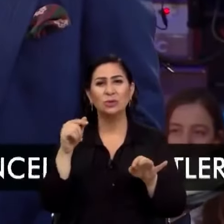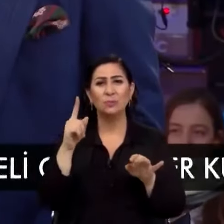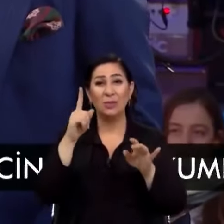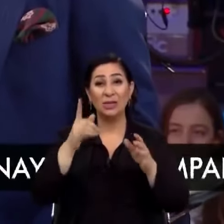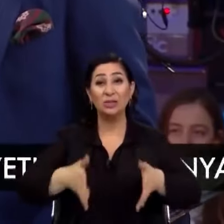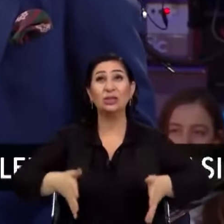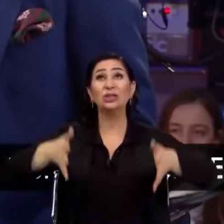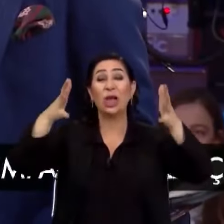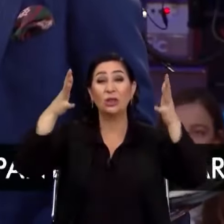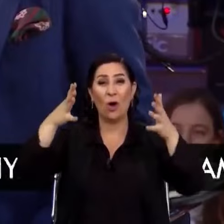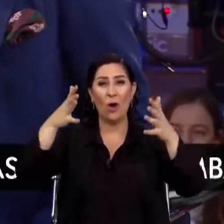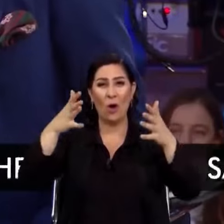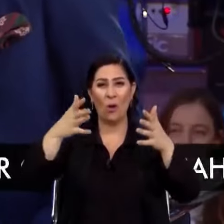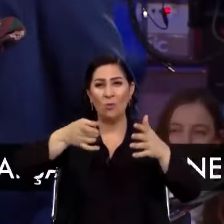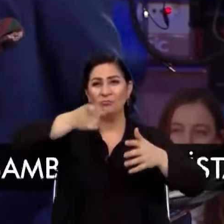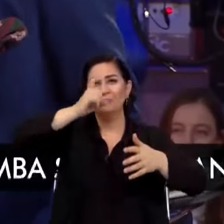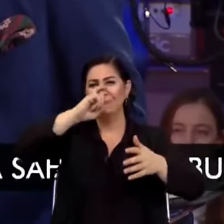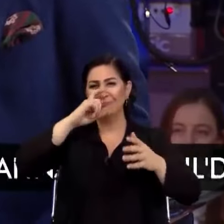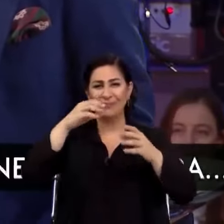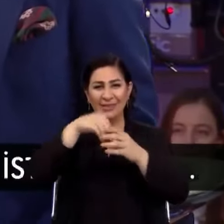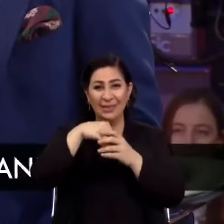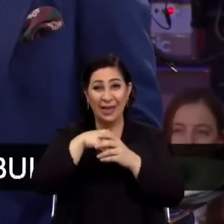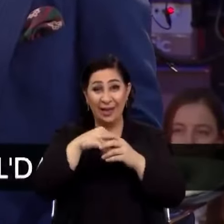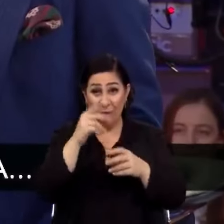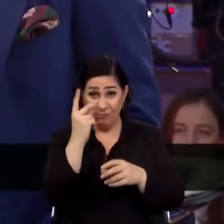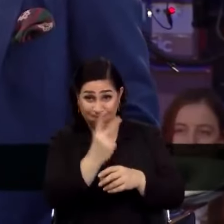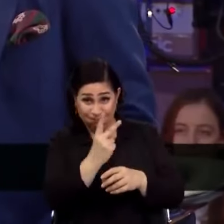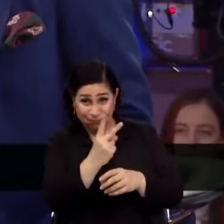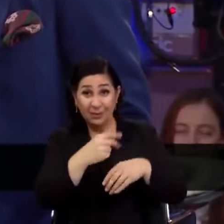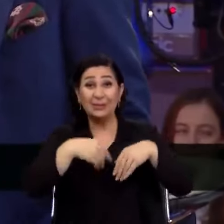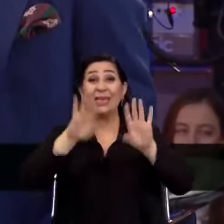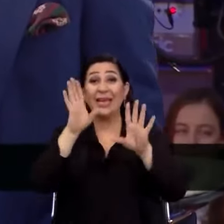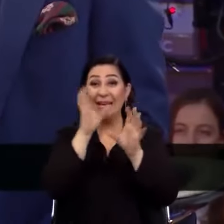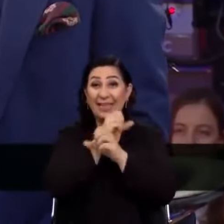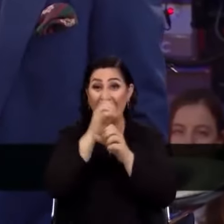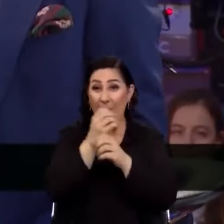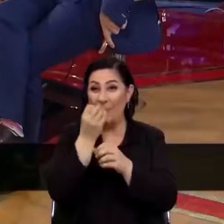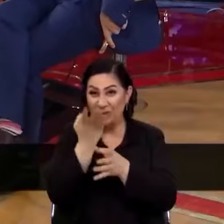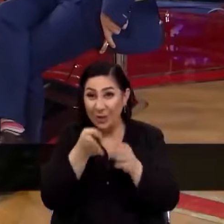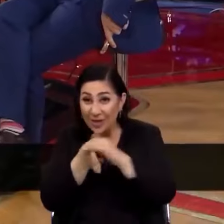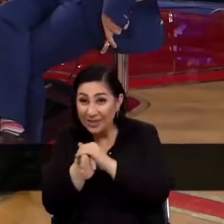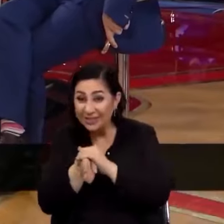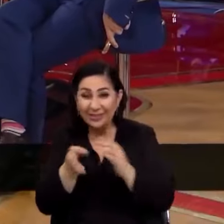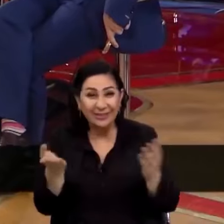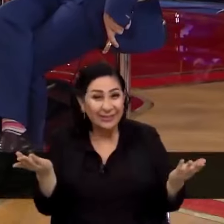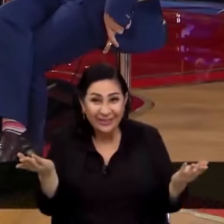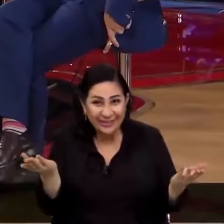fotoğraflar var o Şato sizin mi Yoksa gizlice bahçesine mi